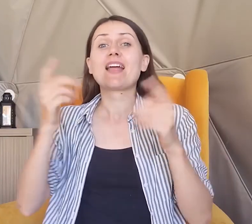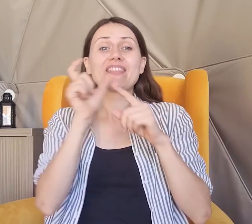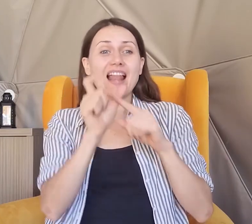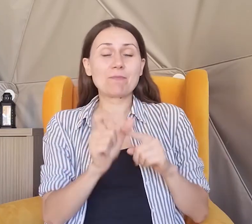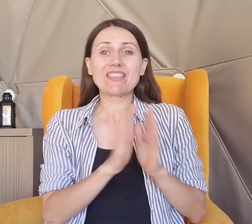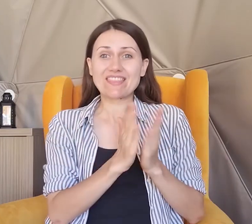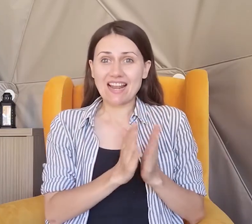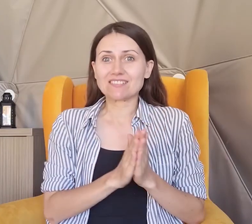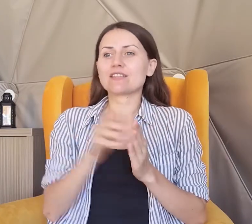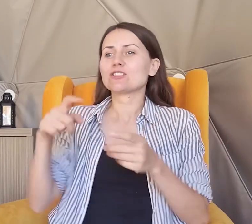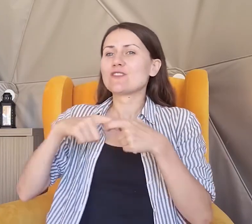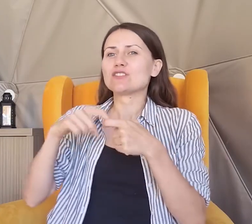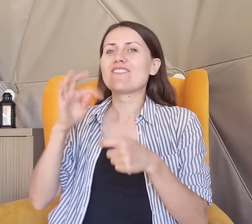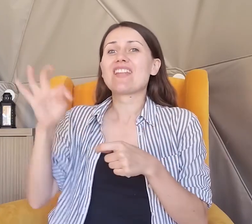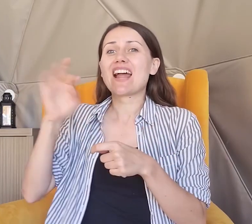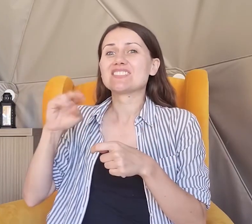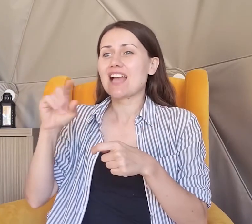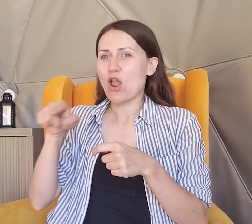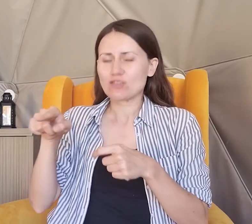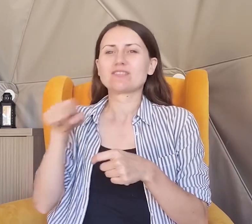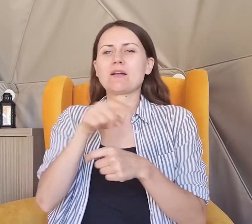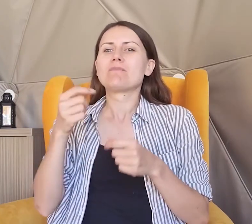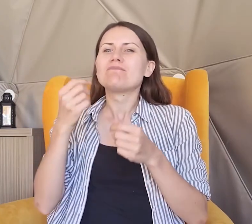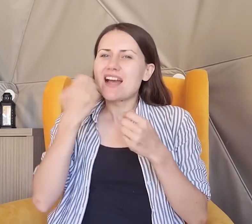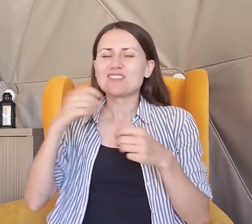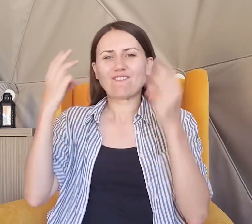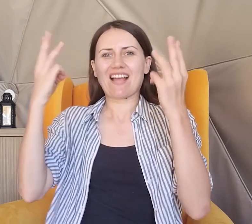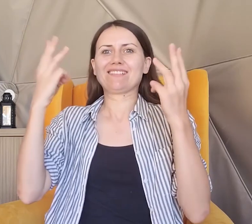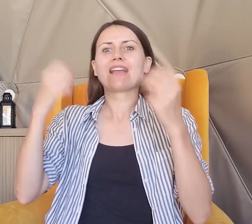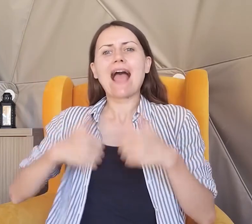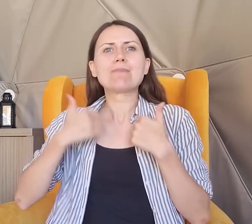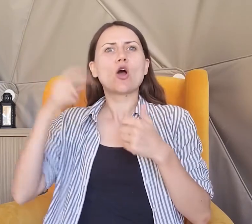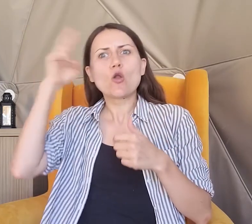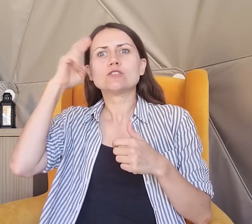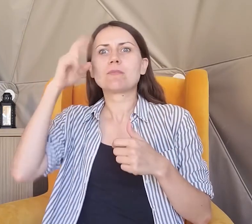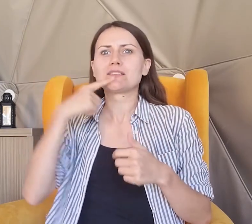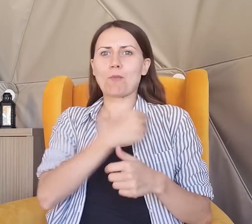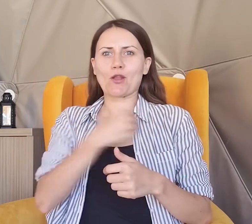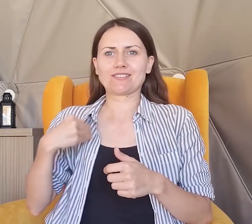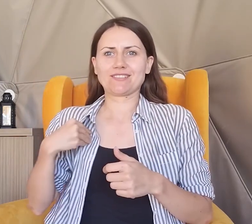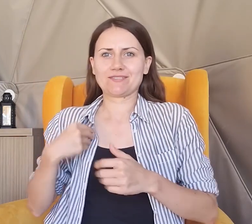Terminy literackie i frazeologizmy (powiedzenia) są bardzo ważne dla lepszego rozumienia języka polskiego.